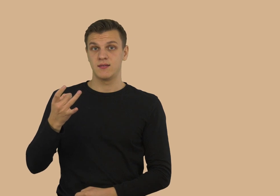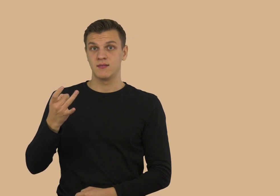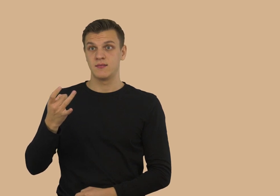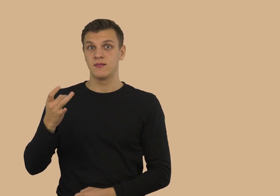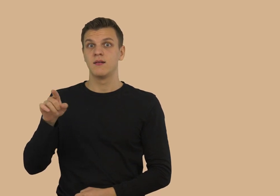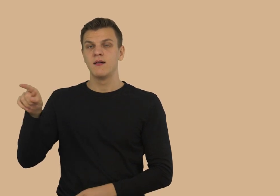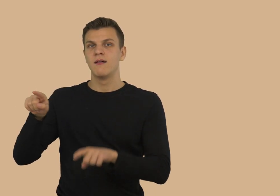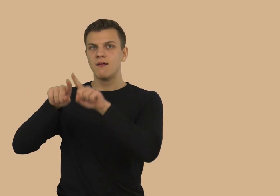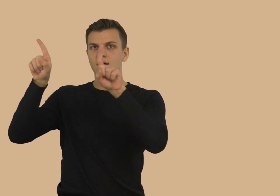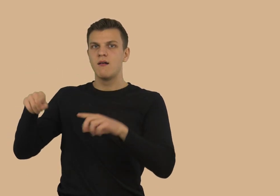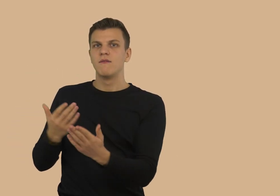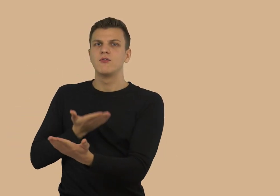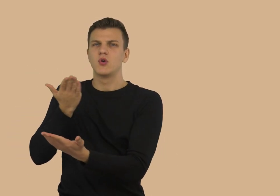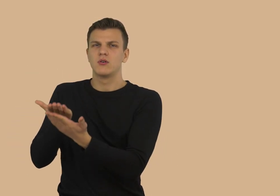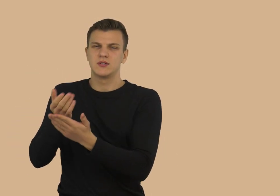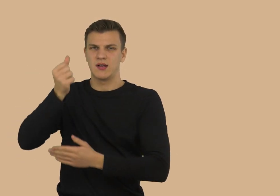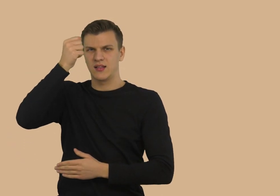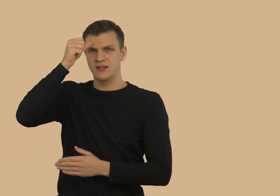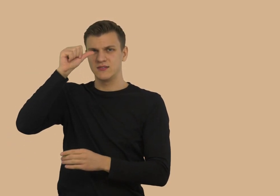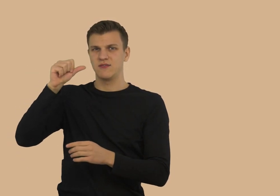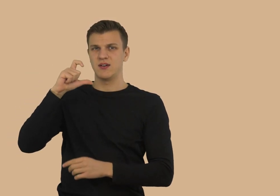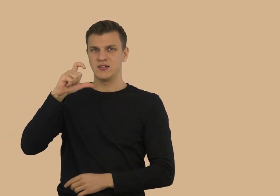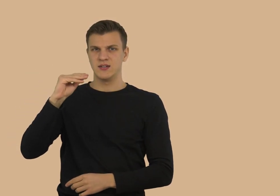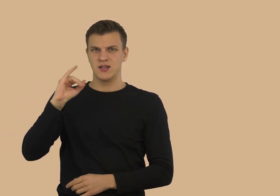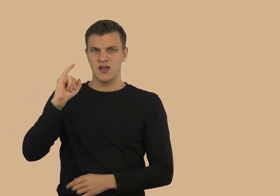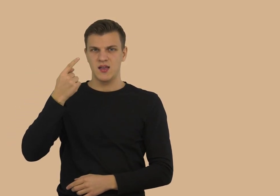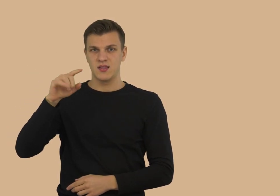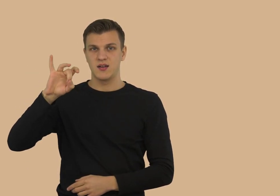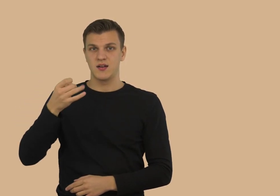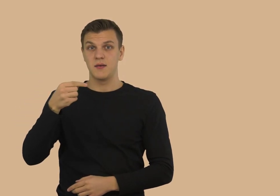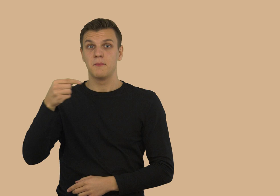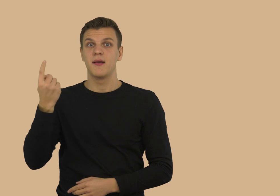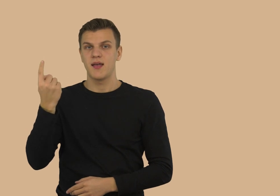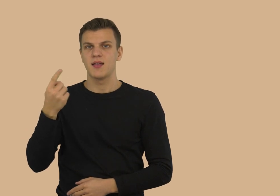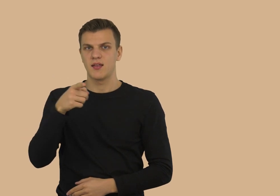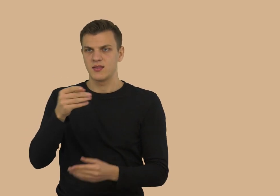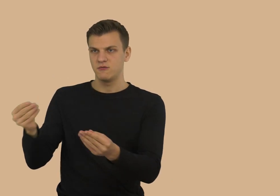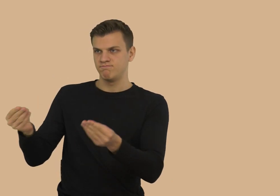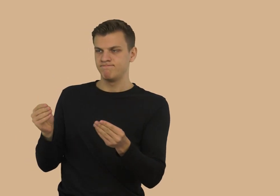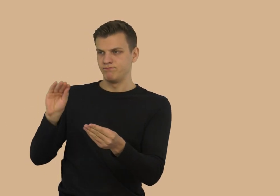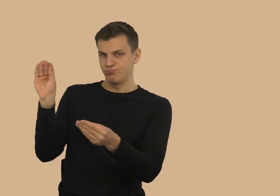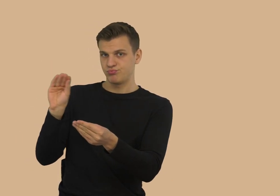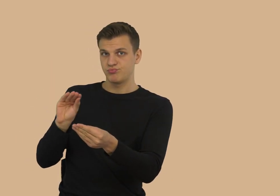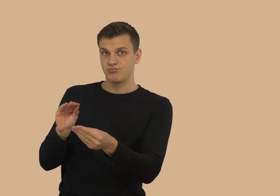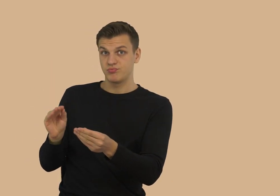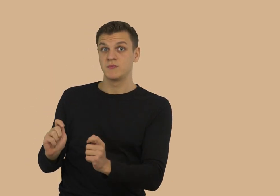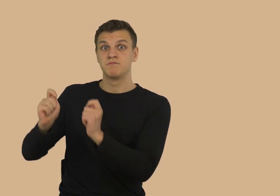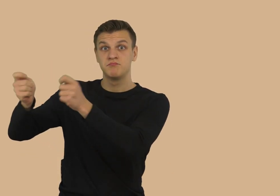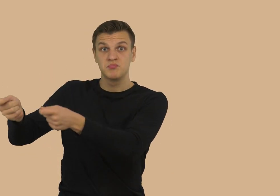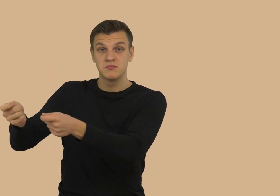i składając formularz wniosku CEIDG-1